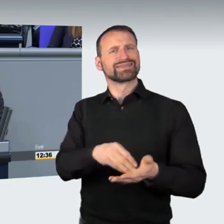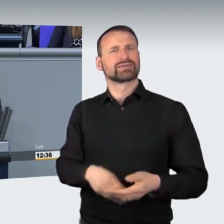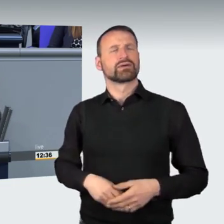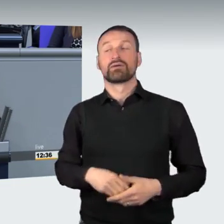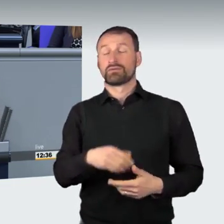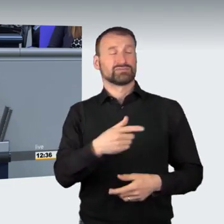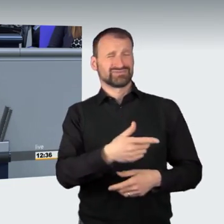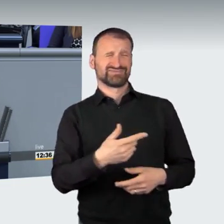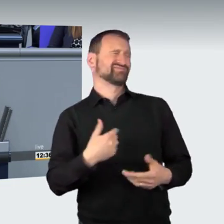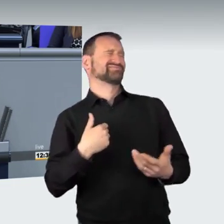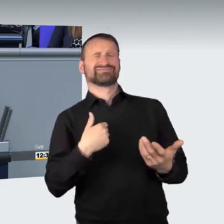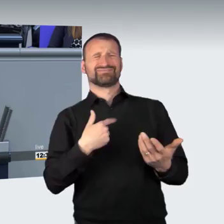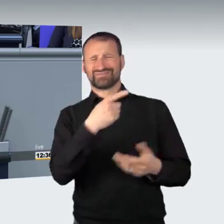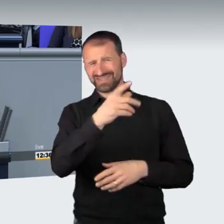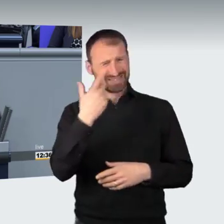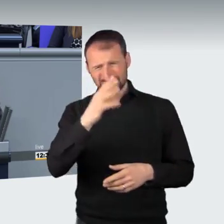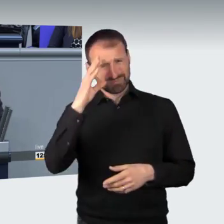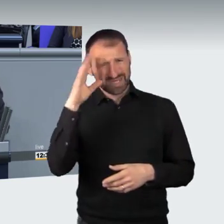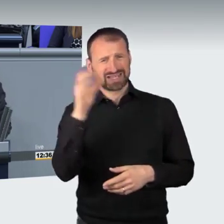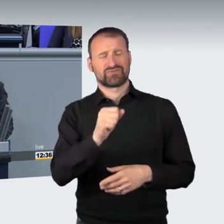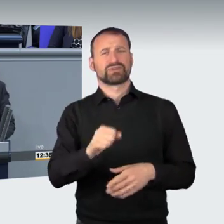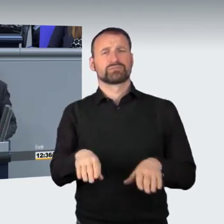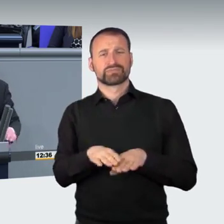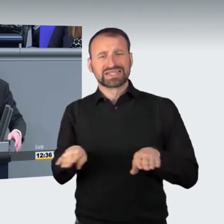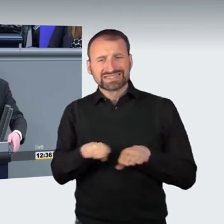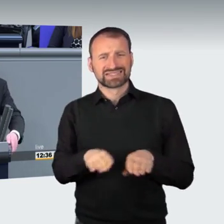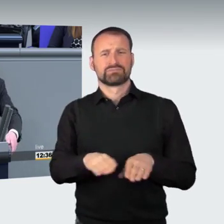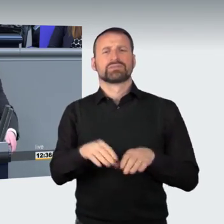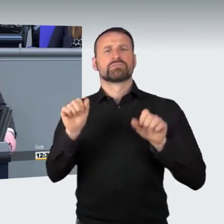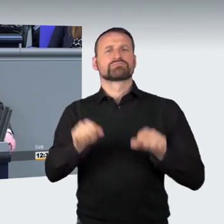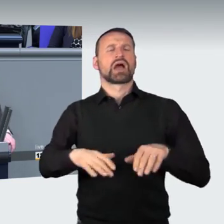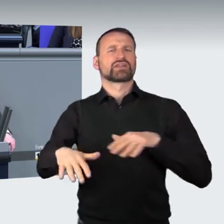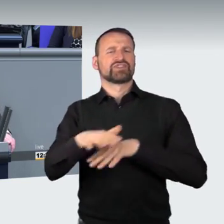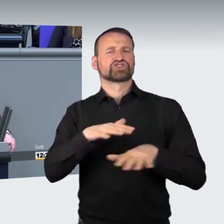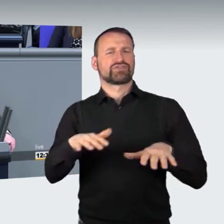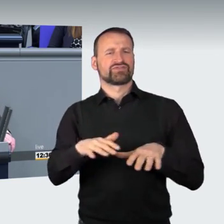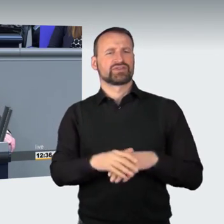Kein rational denkender Mensch wird noch Geld in die Hand nehmen